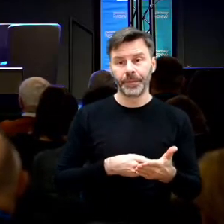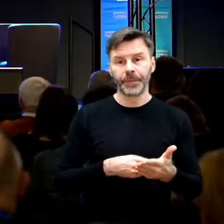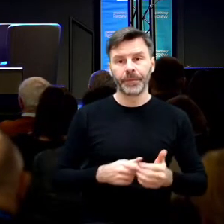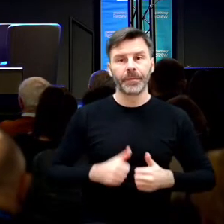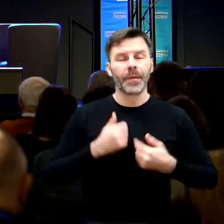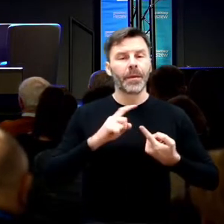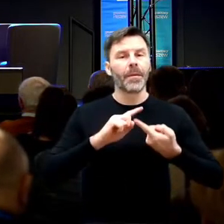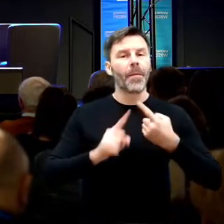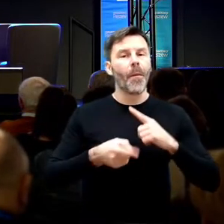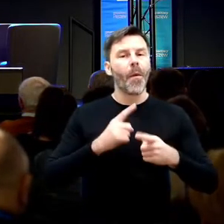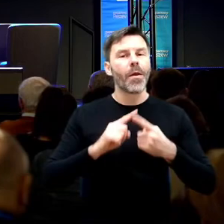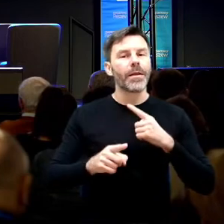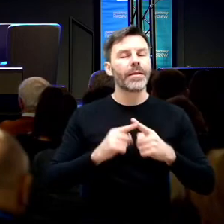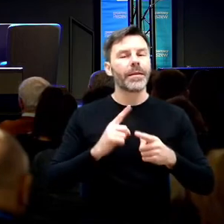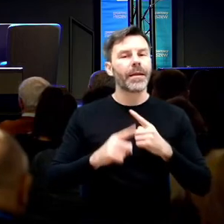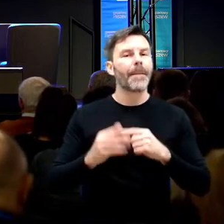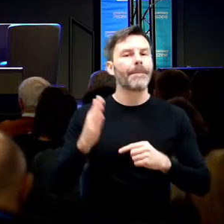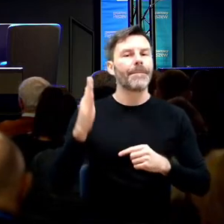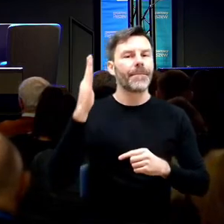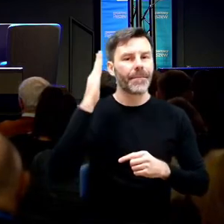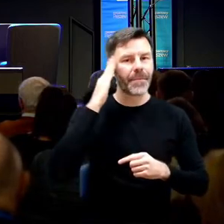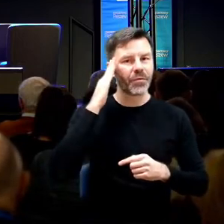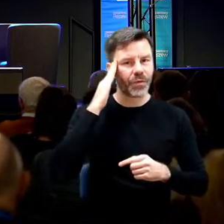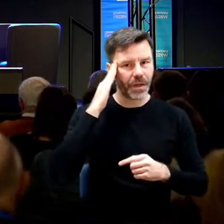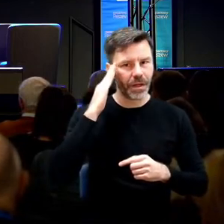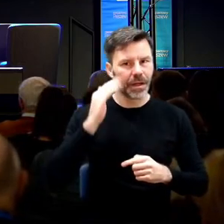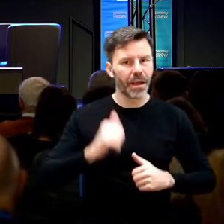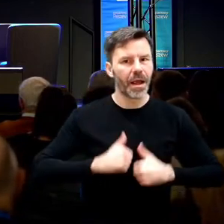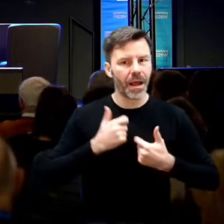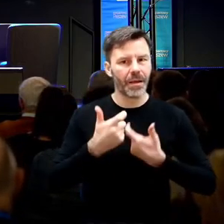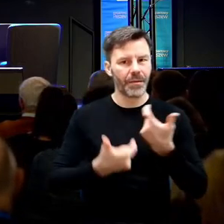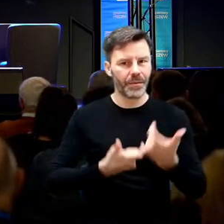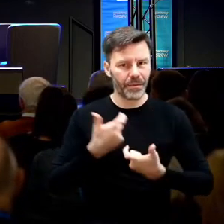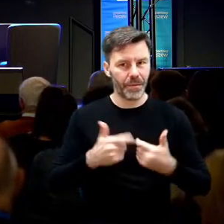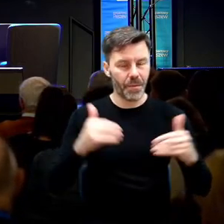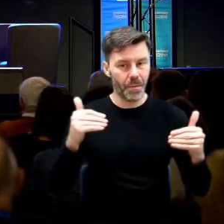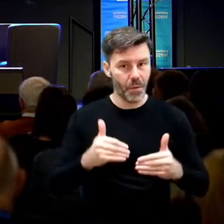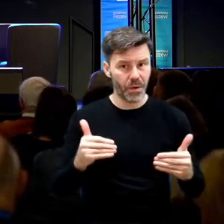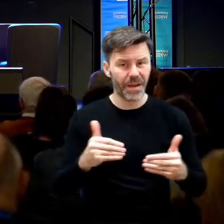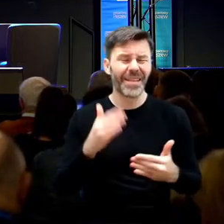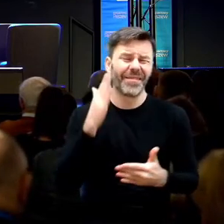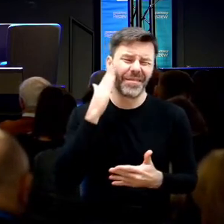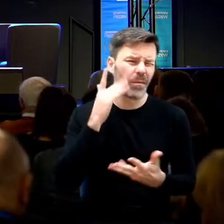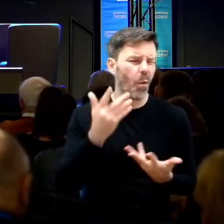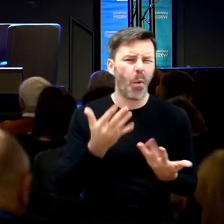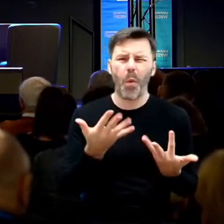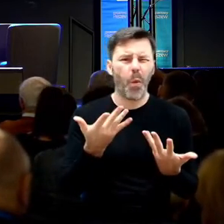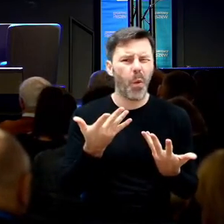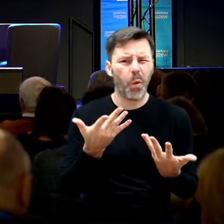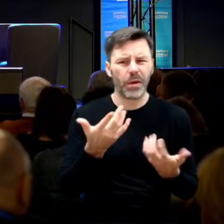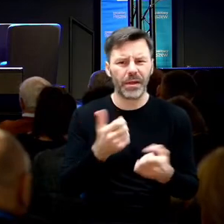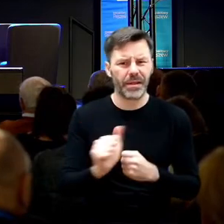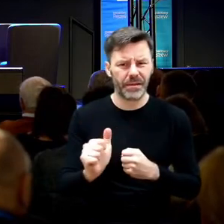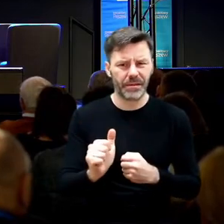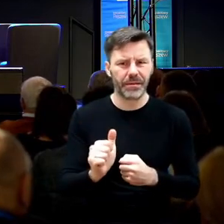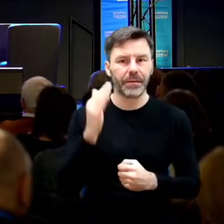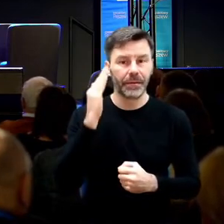była możliwa, bo wiemy, że to nie jest łatwo, bo często się pojawiają głosy, że mieszkaniami głosów się nie wygrywa.